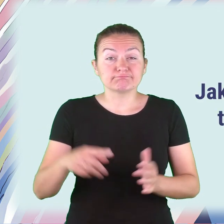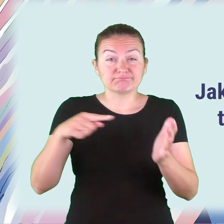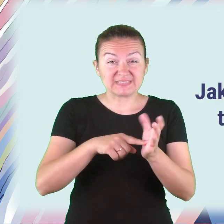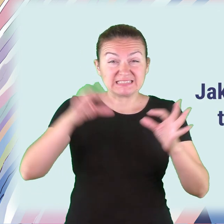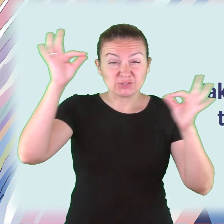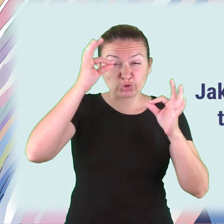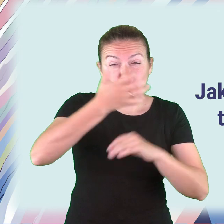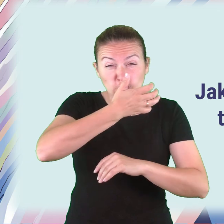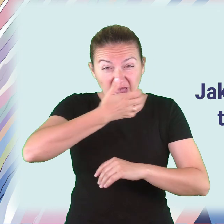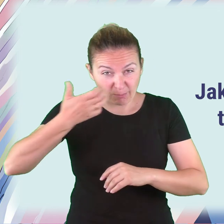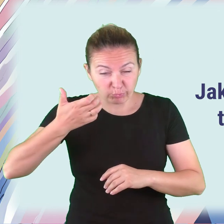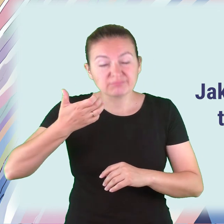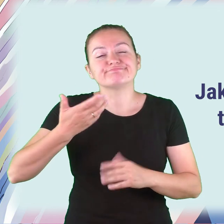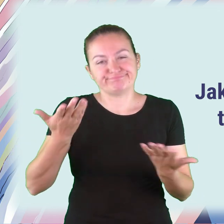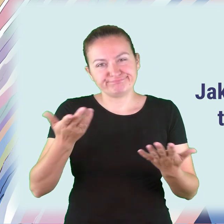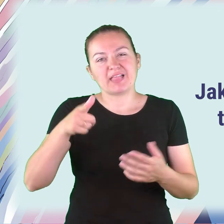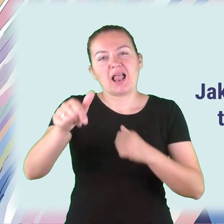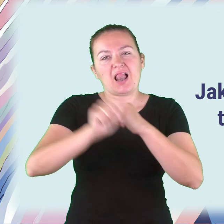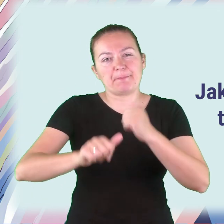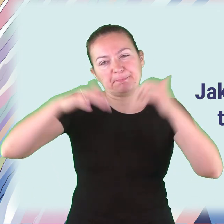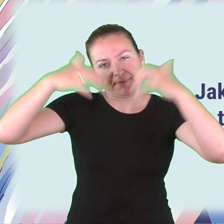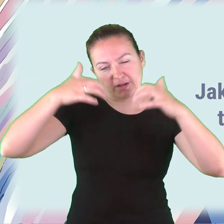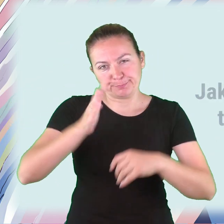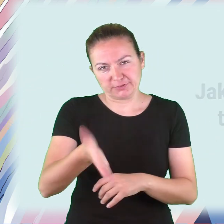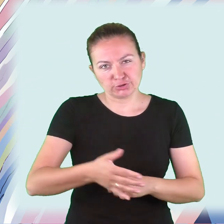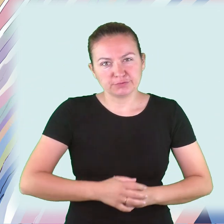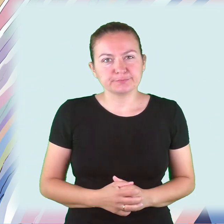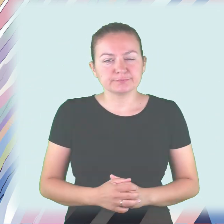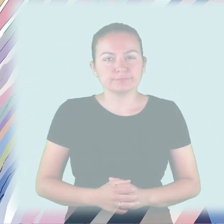Jak styczeń zachlapany, to lipiec zapłakany.